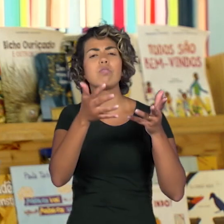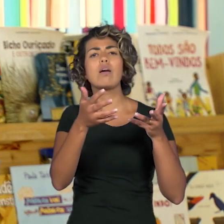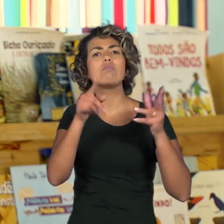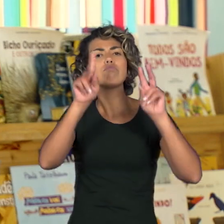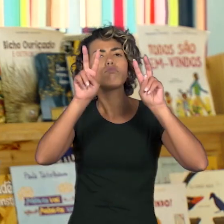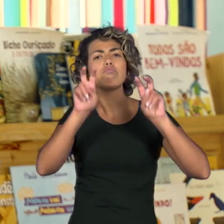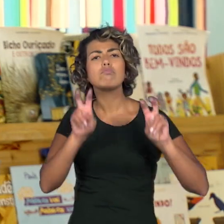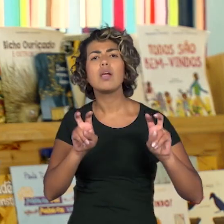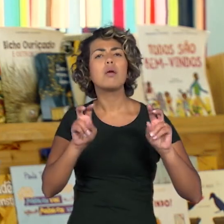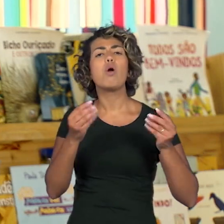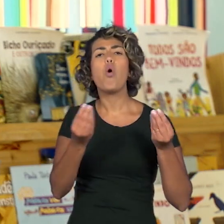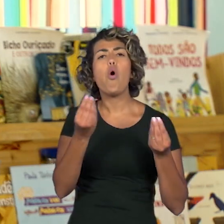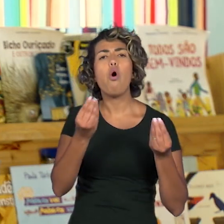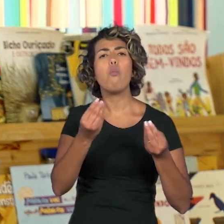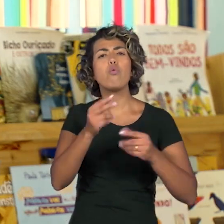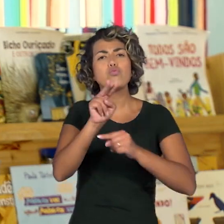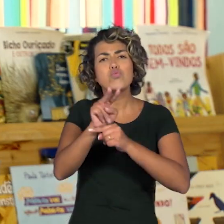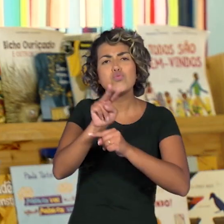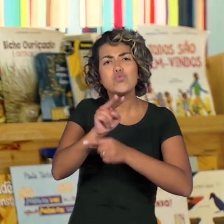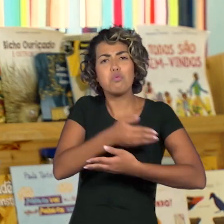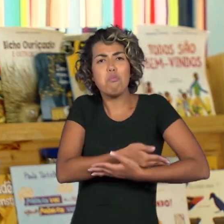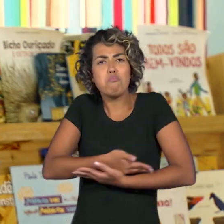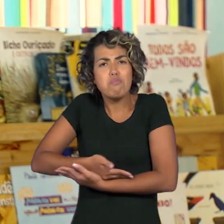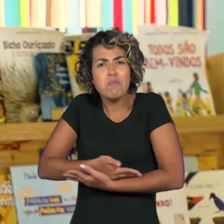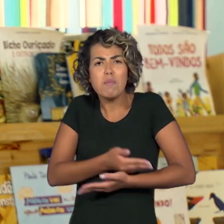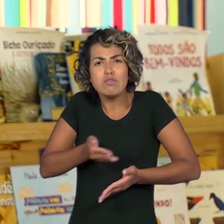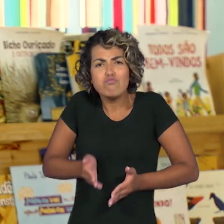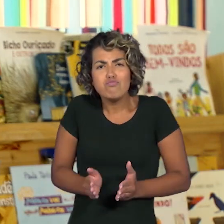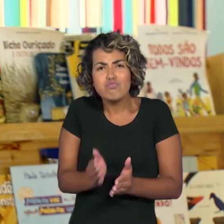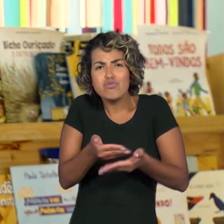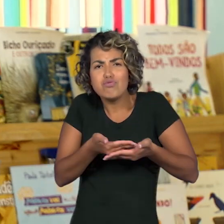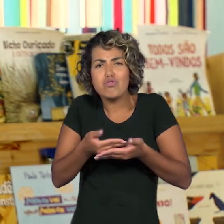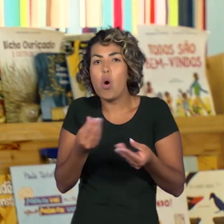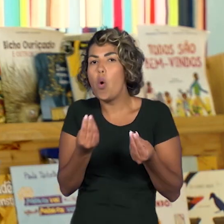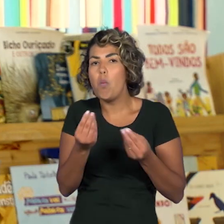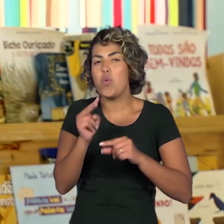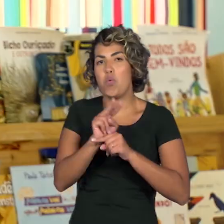QUE ENVOLVEM O CUIDADO E EDUCAÇÃO DOS BEBÊS DESTA FAIXA ETÁRIA.